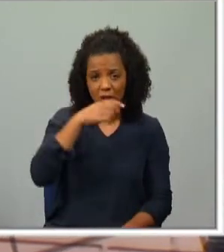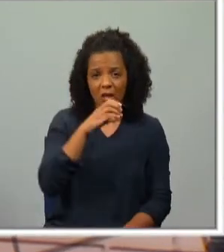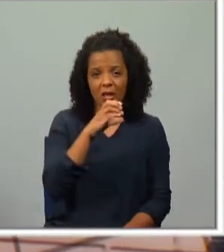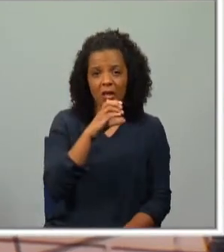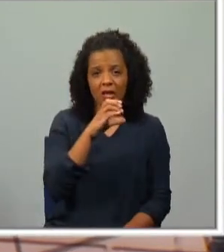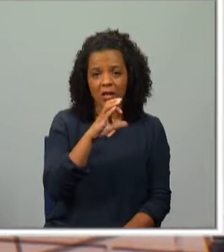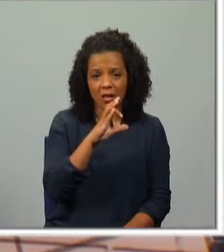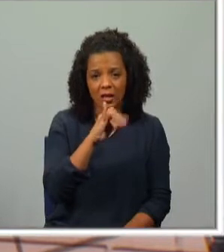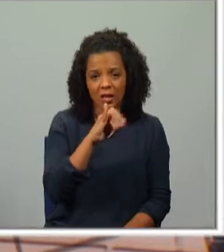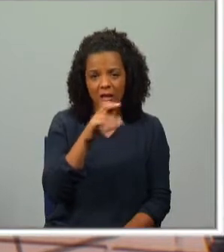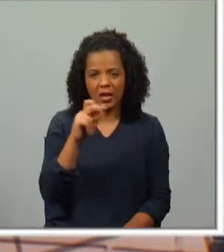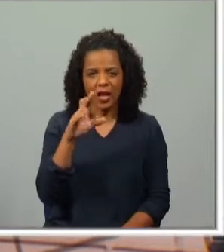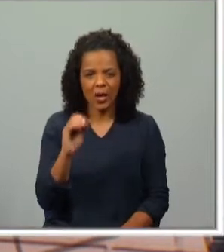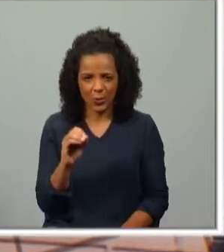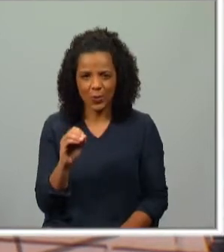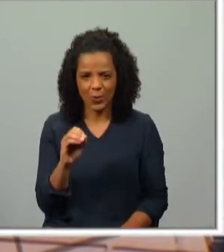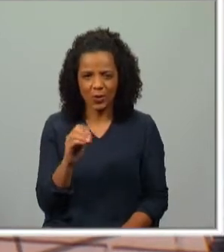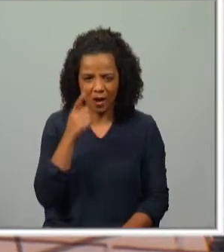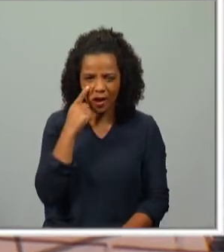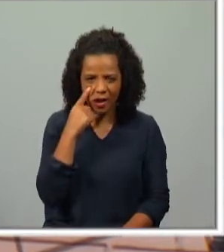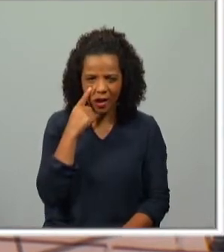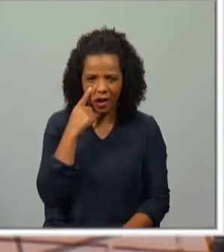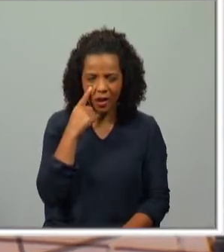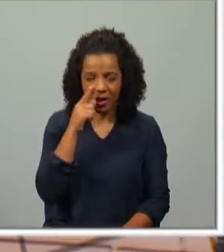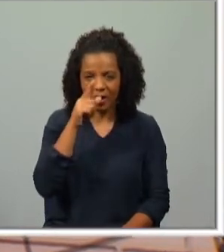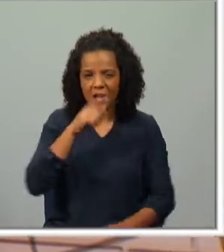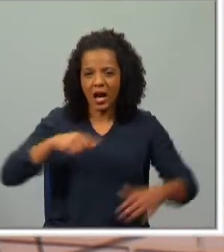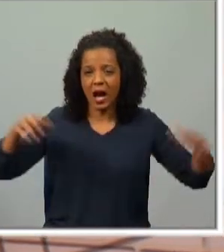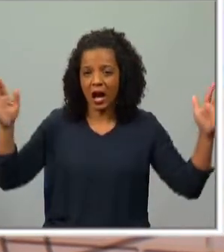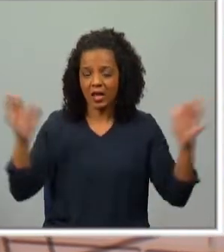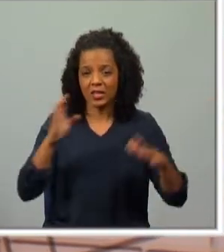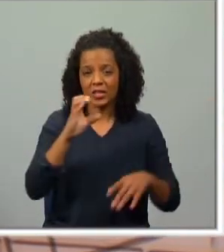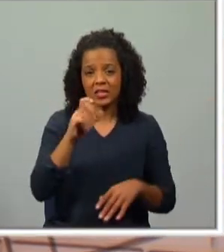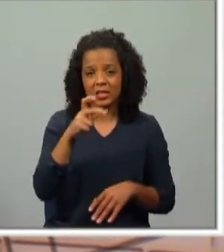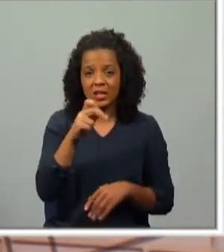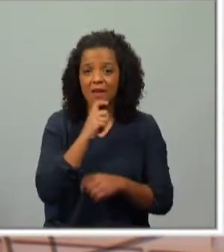aquilo que tinha umas asas de Cera e que visaram não vos muito alto porque o sol 有蠟的翅膀，他們的目標不是太高，因為太陽